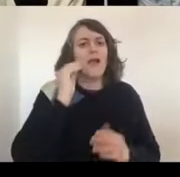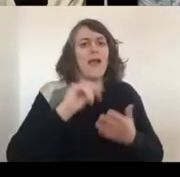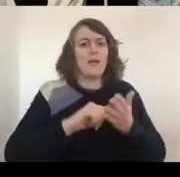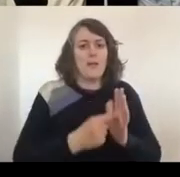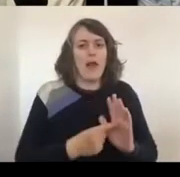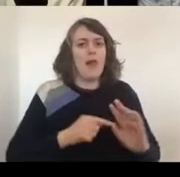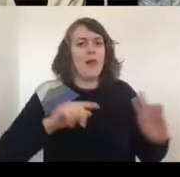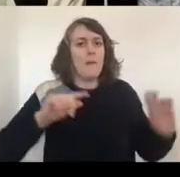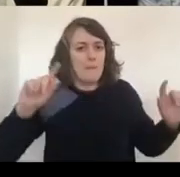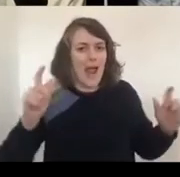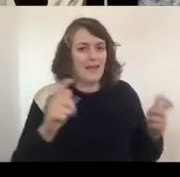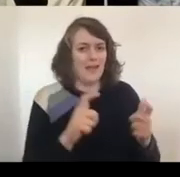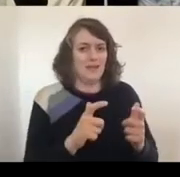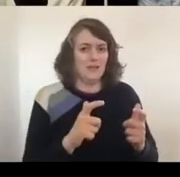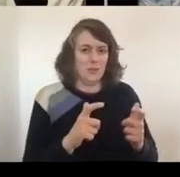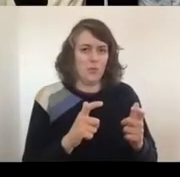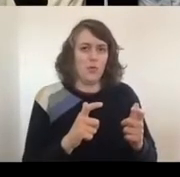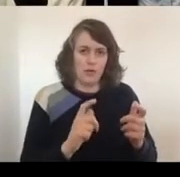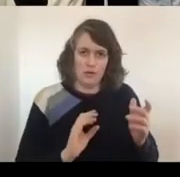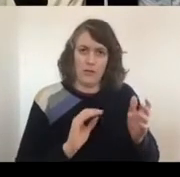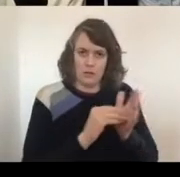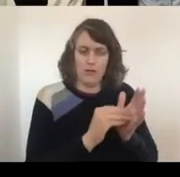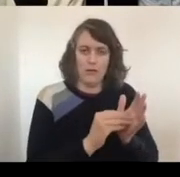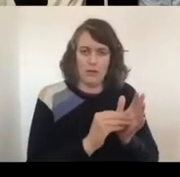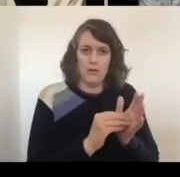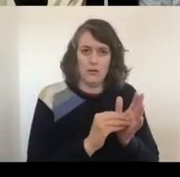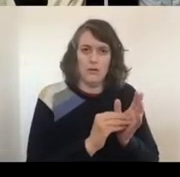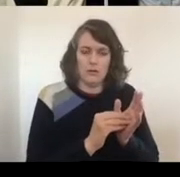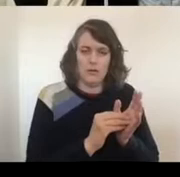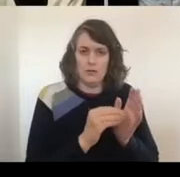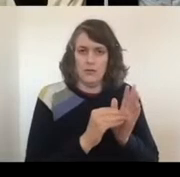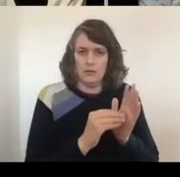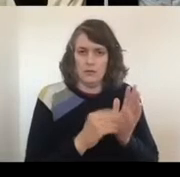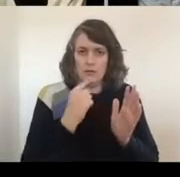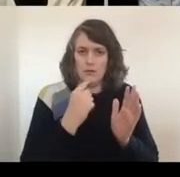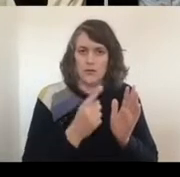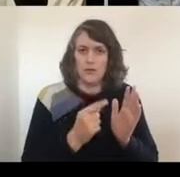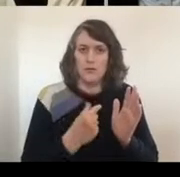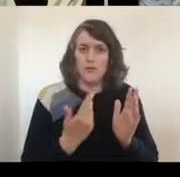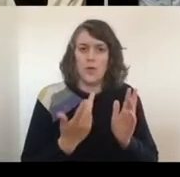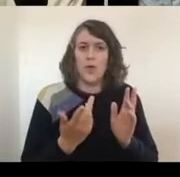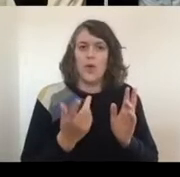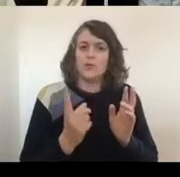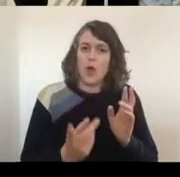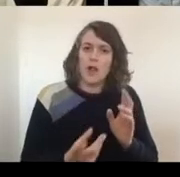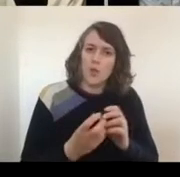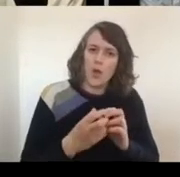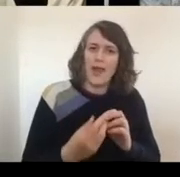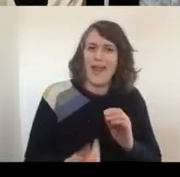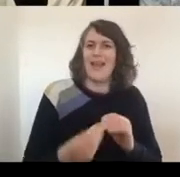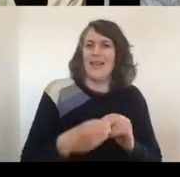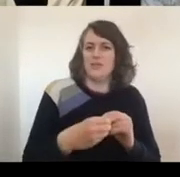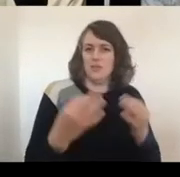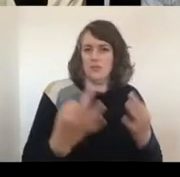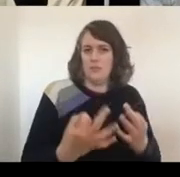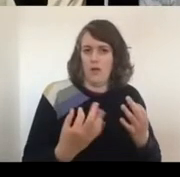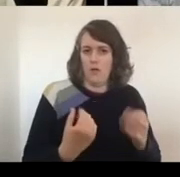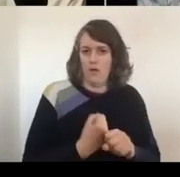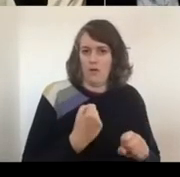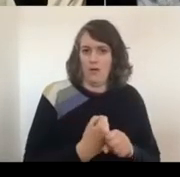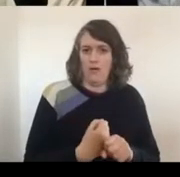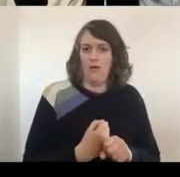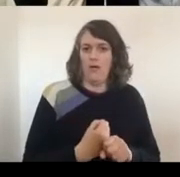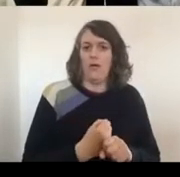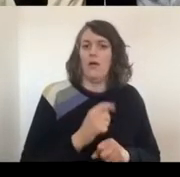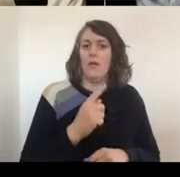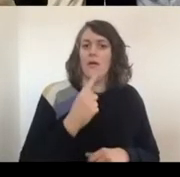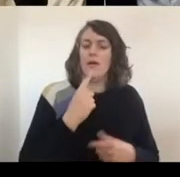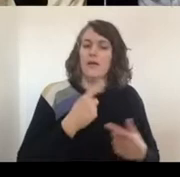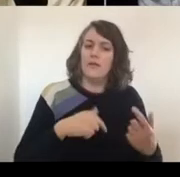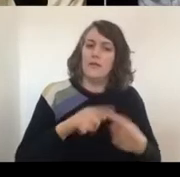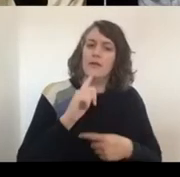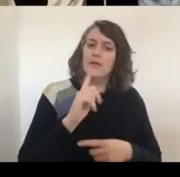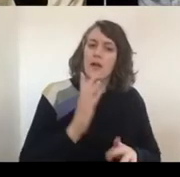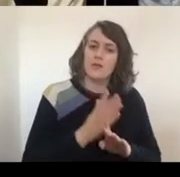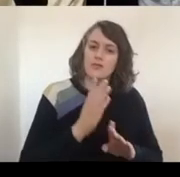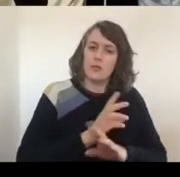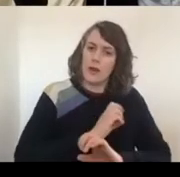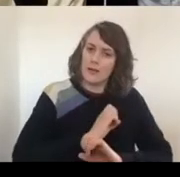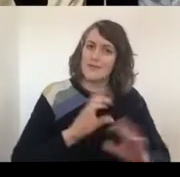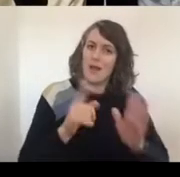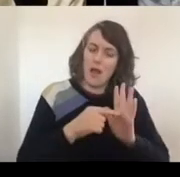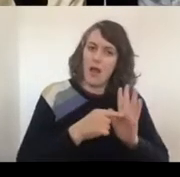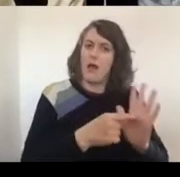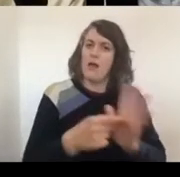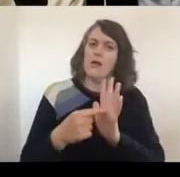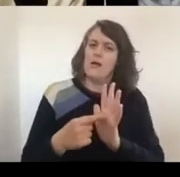hinzugefügt hat. Und so sagen wir von Anfang an, dass es nötig ist, dass da eine Gleichstellung